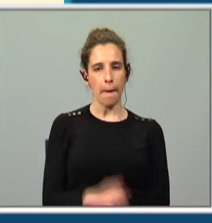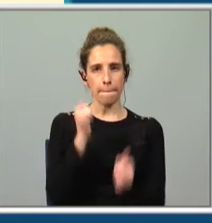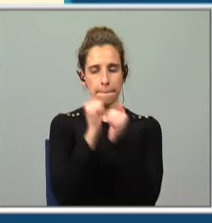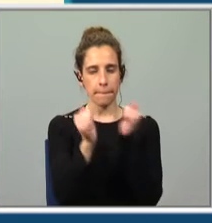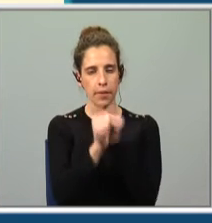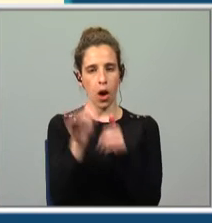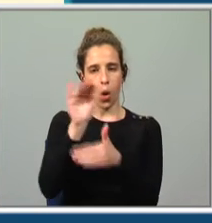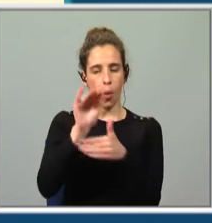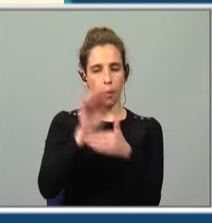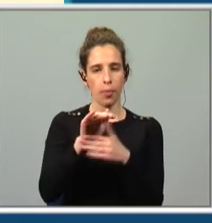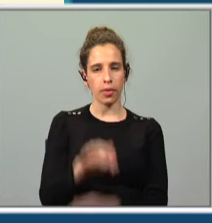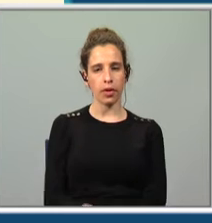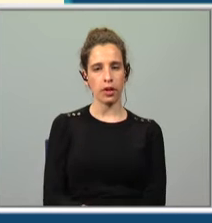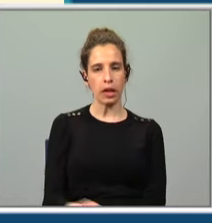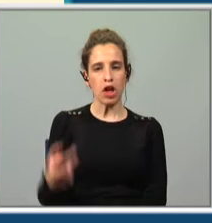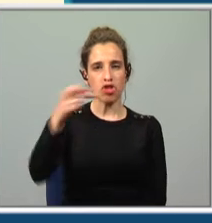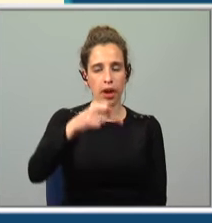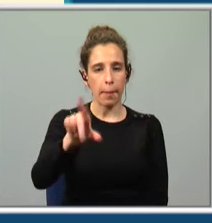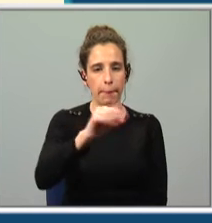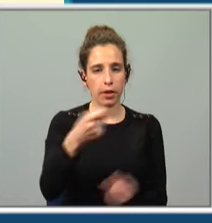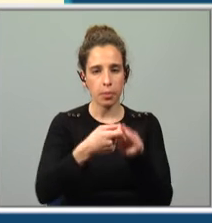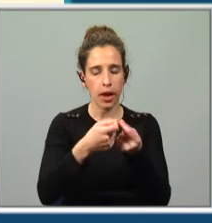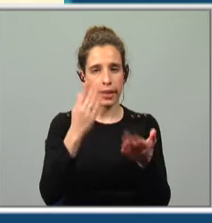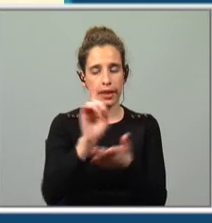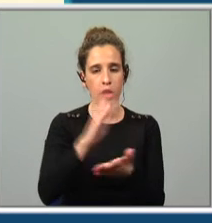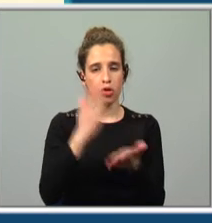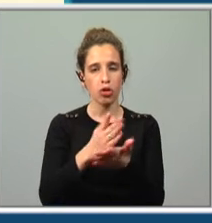papel com a mensagem não chega mais perto sobre as lojas com pureza do 帶有消息的紙不再到達以純淨的方式關閉商店